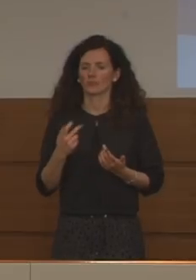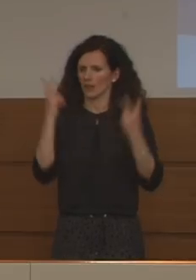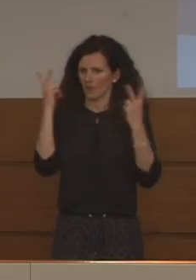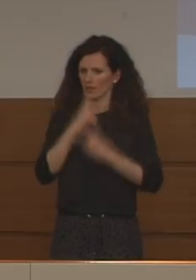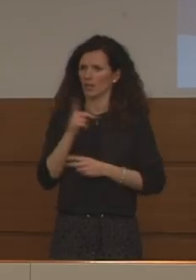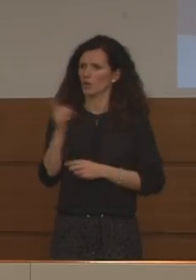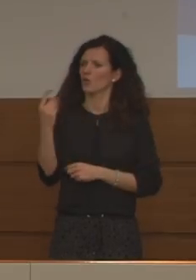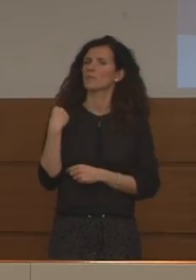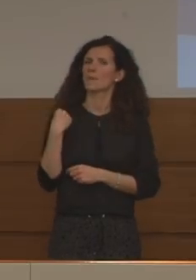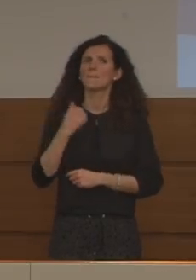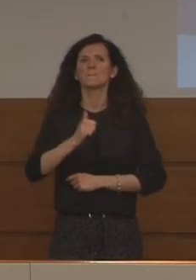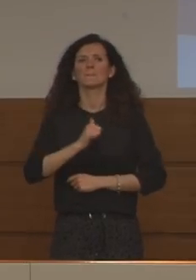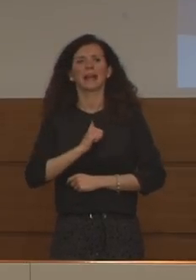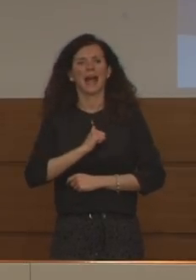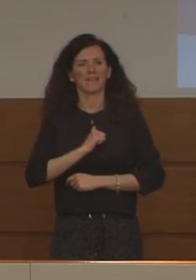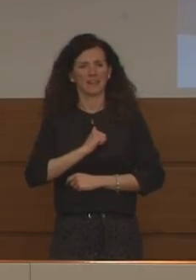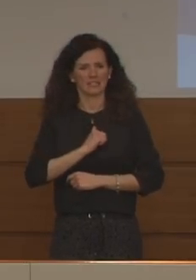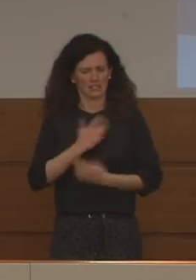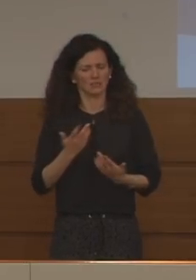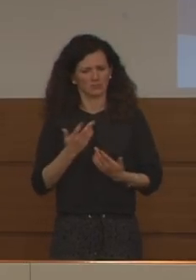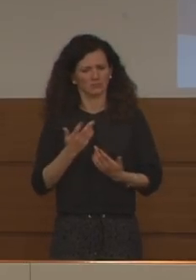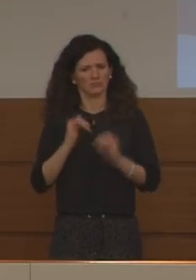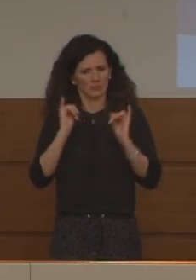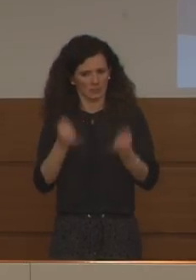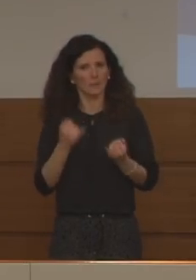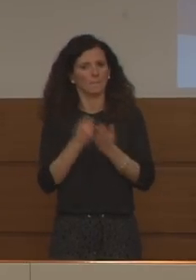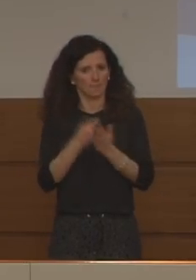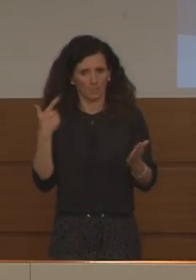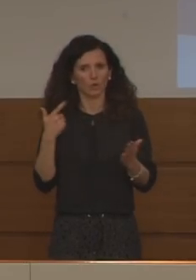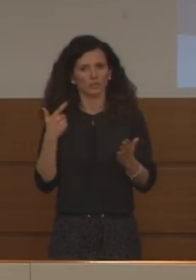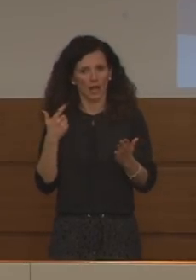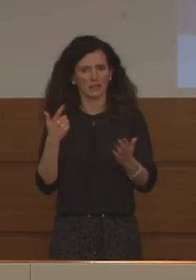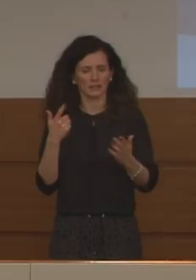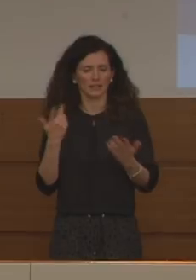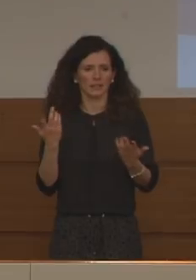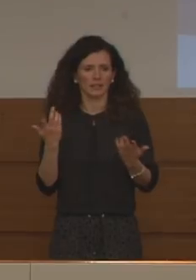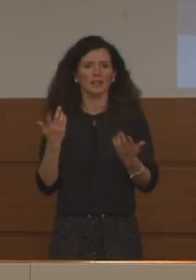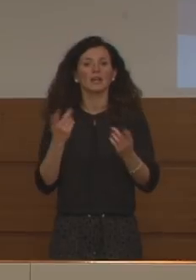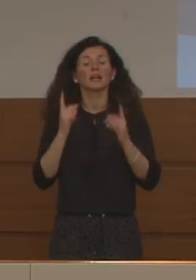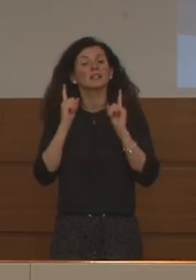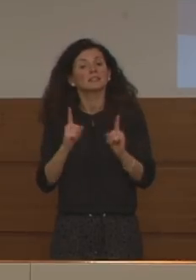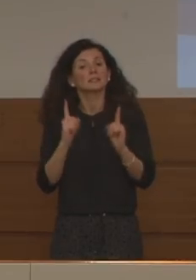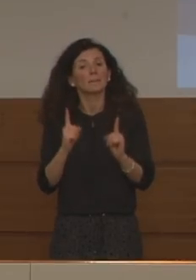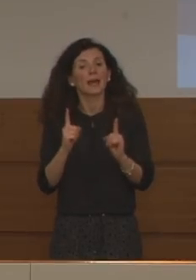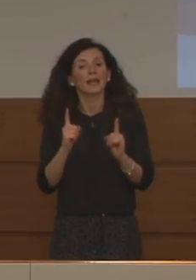è coinvolta nel sistema, però dipende molto dal prodotto che poi